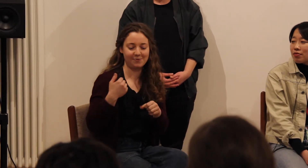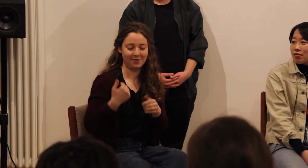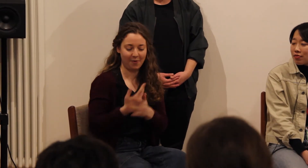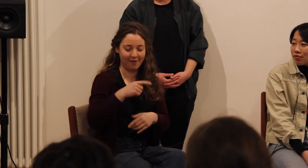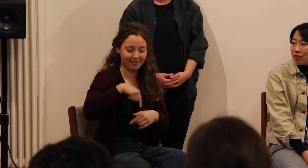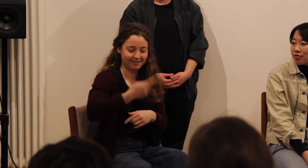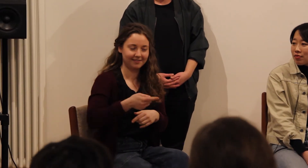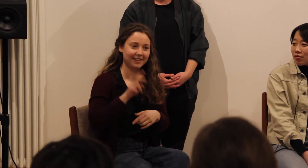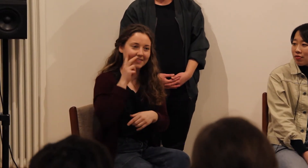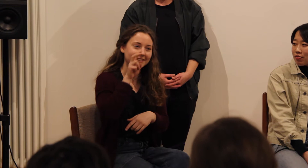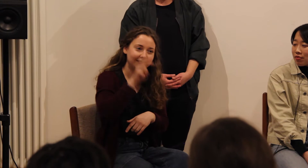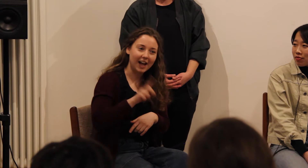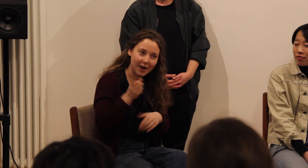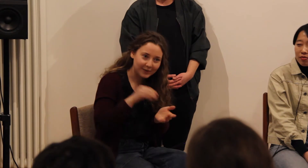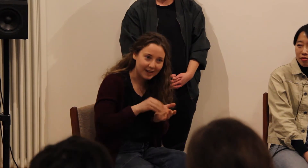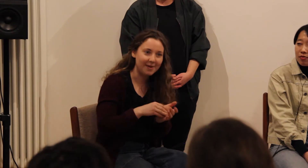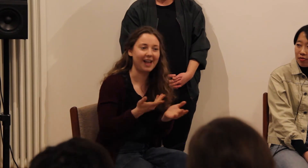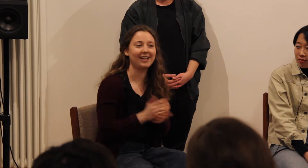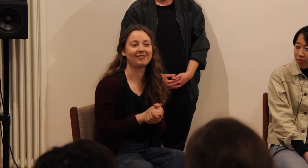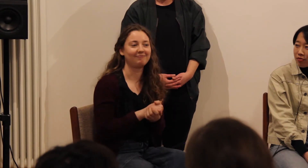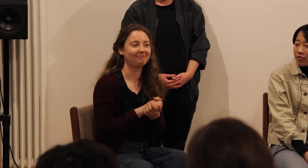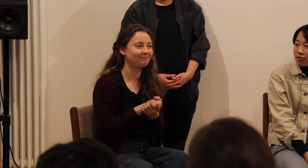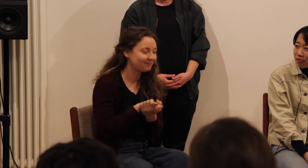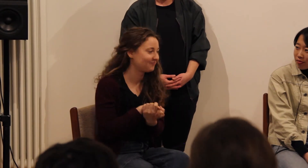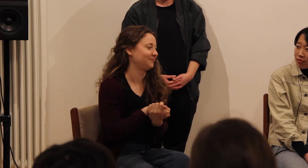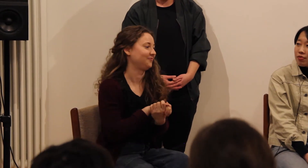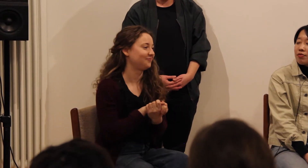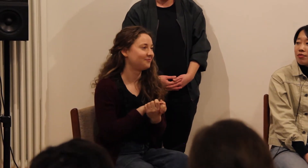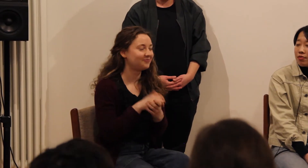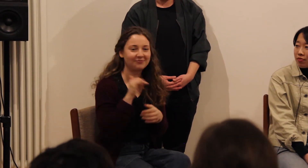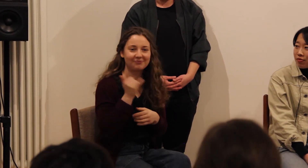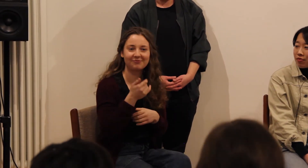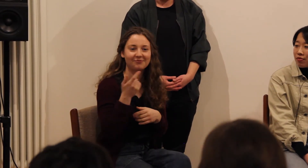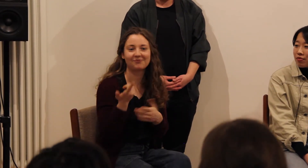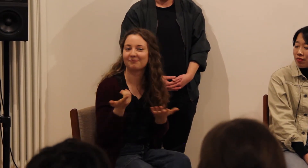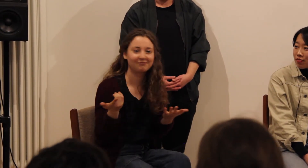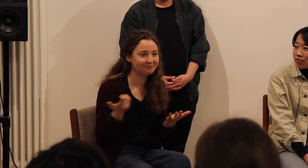Hab zum Beispiel bei dem ViFest! mit gearbeitet, und bald gibt es ViFest! 2 da bin ich auch dabei.